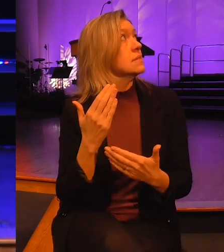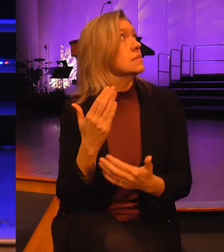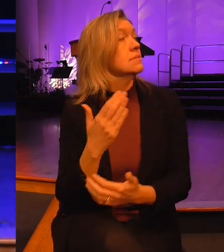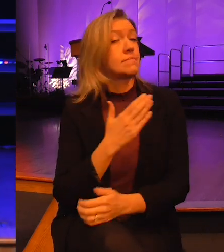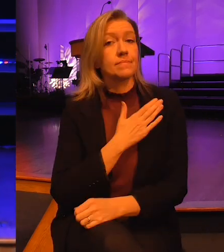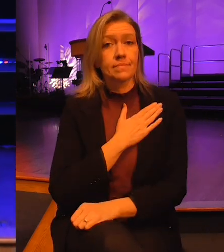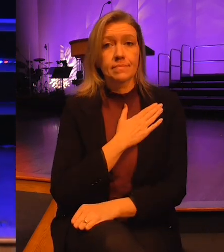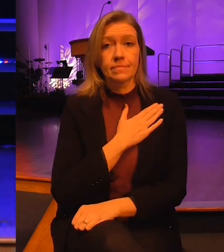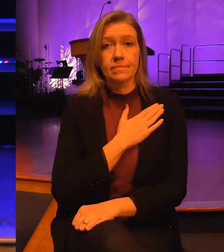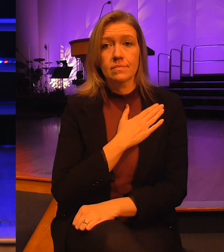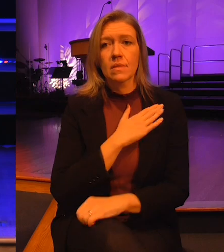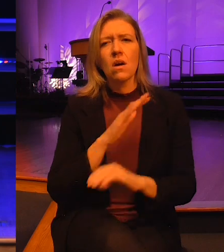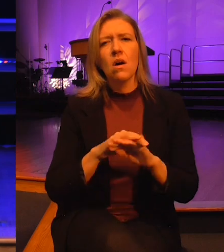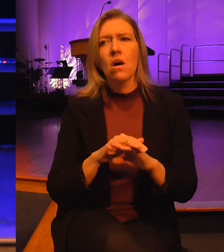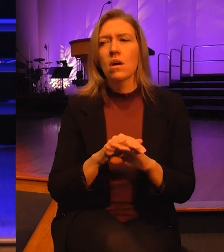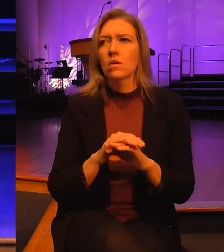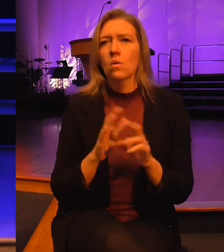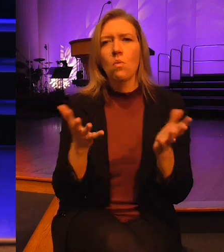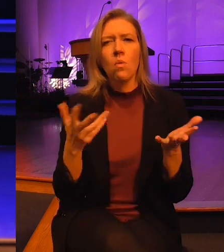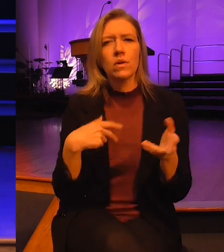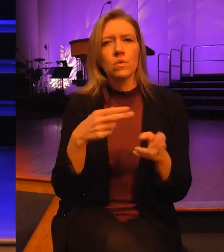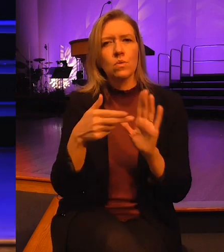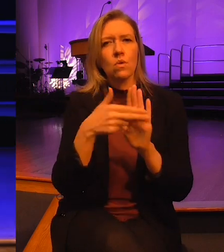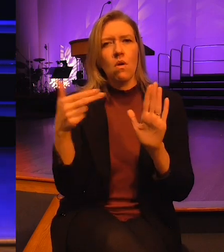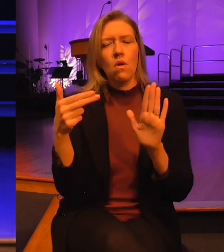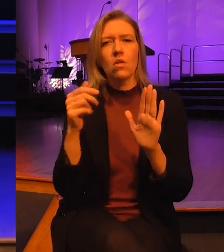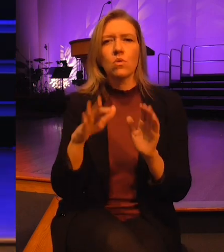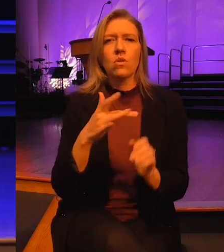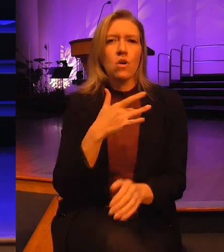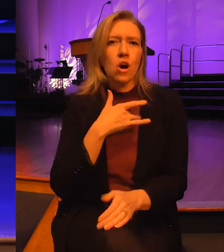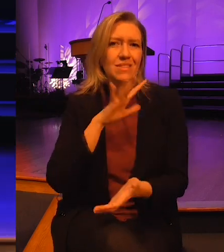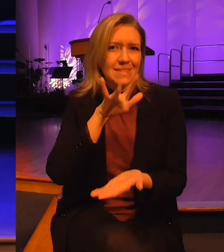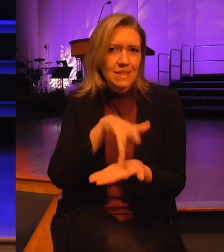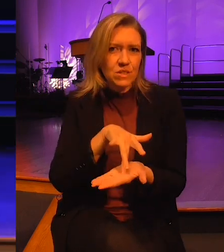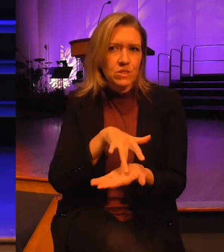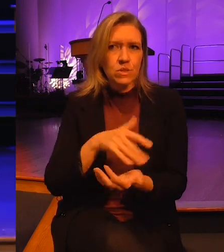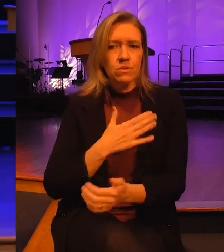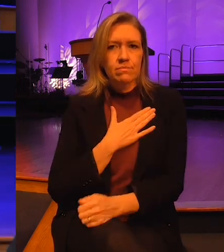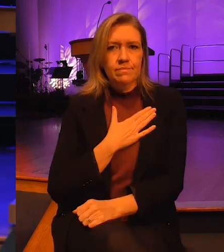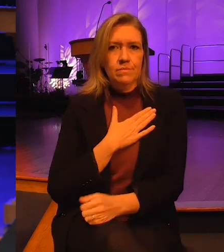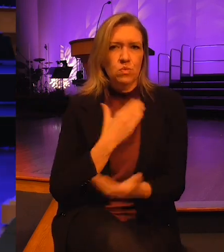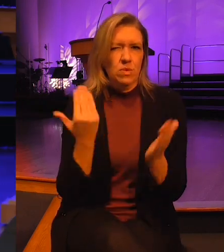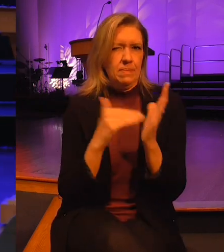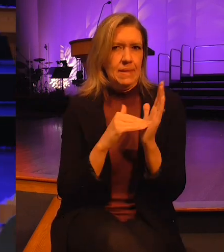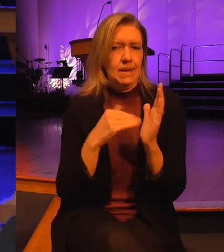lo que sea que estemos llamando nuestro centro del corazón y quiero que repitas conmigo incluso si no es